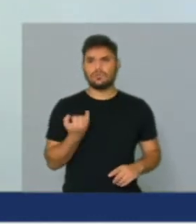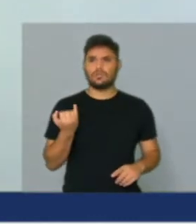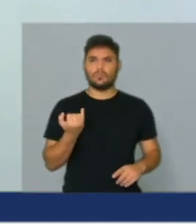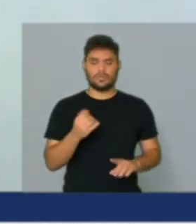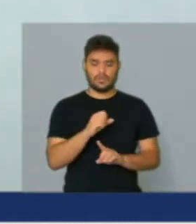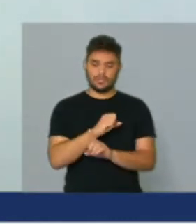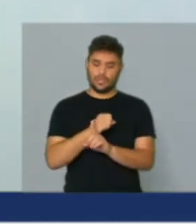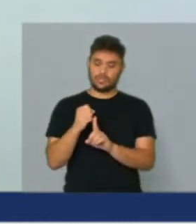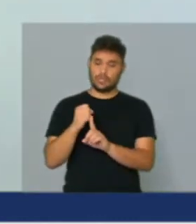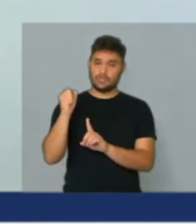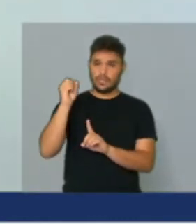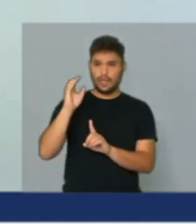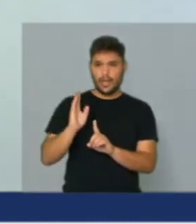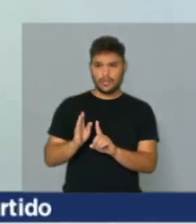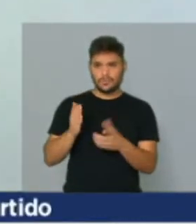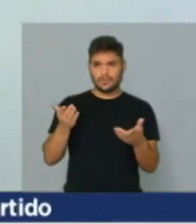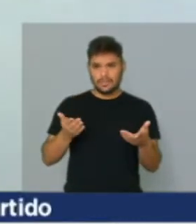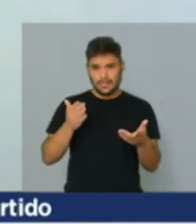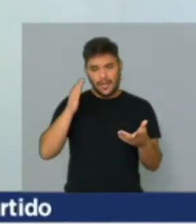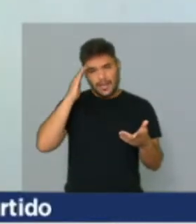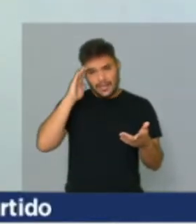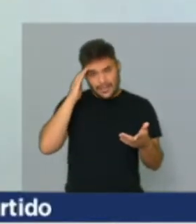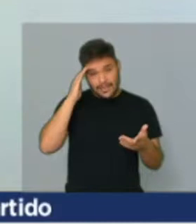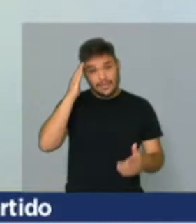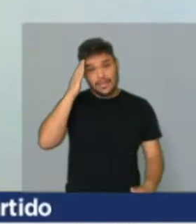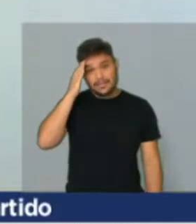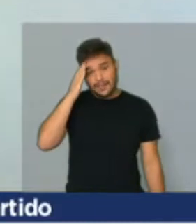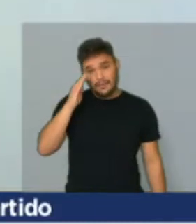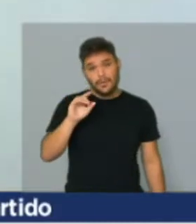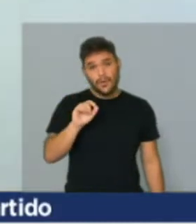BRASILEIRA ENTENDER DO PRÓPRIO MINISTRO DA ECONOMIA QUE TEM UM CARGO DO ALTO ESCALÃO TANTO DELE COMO DO